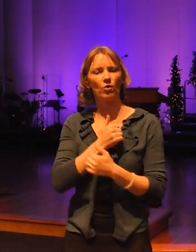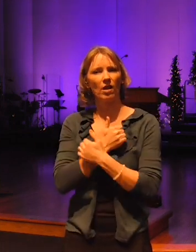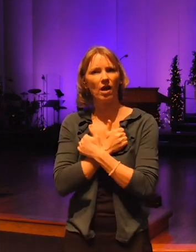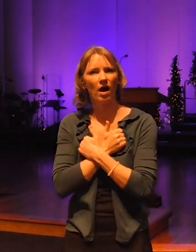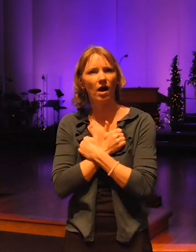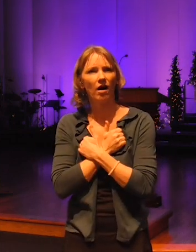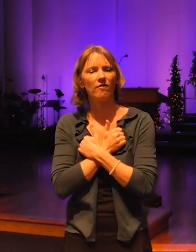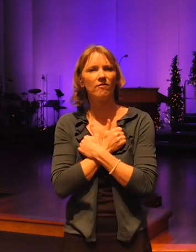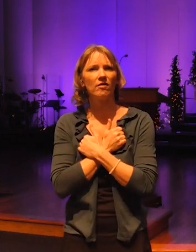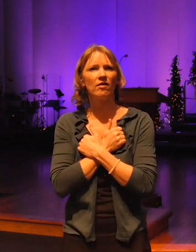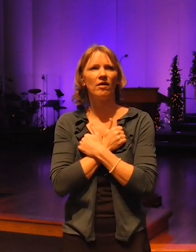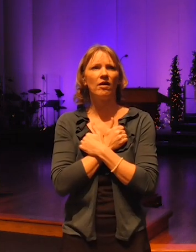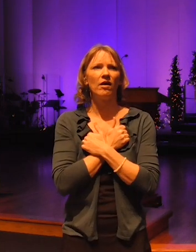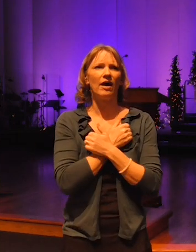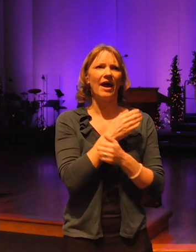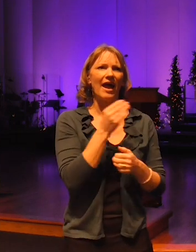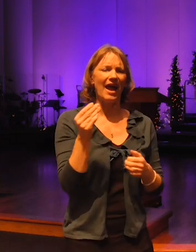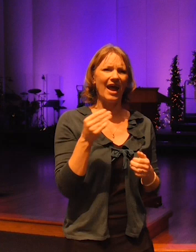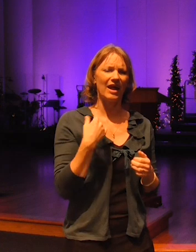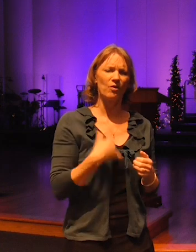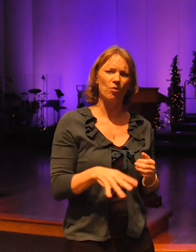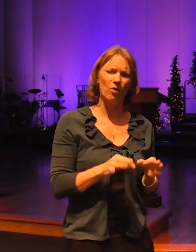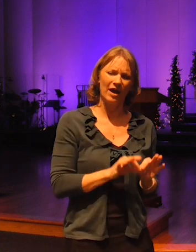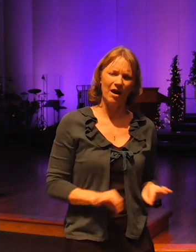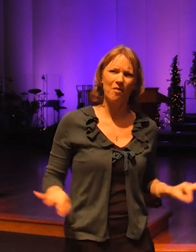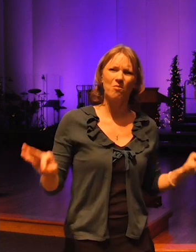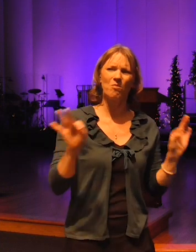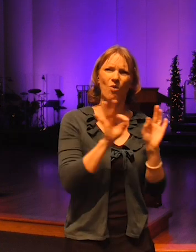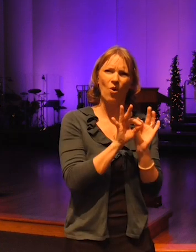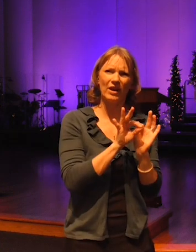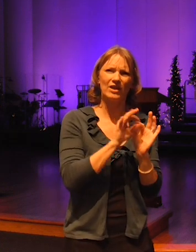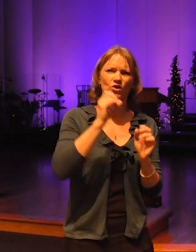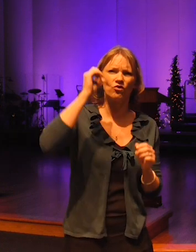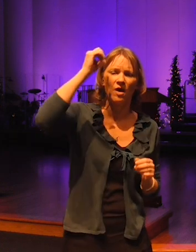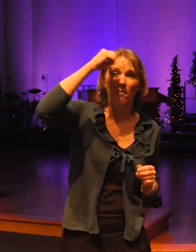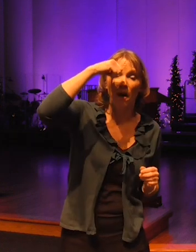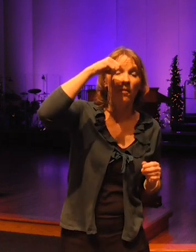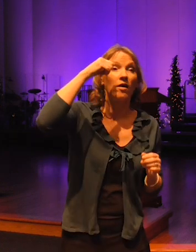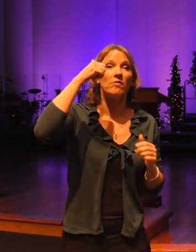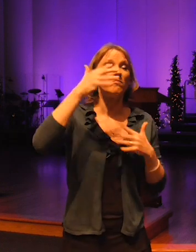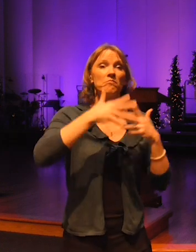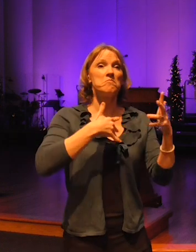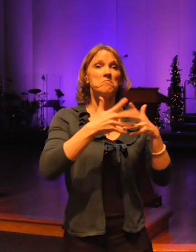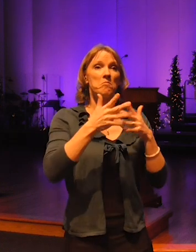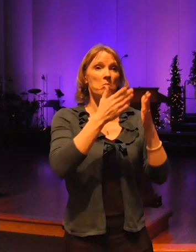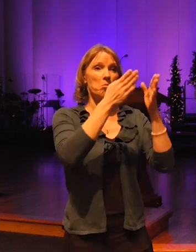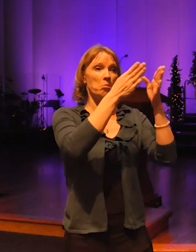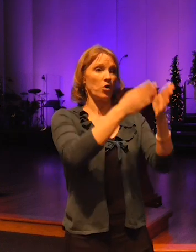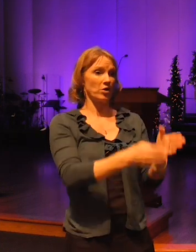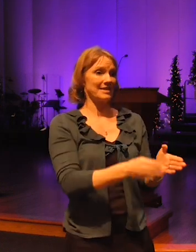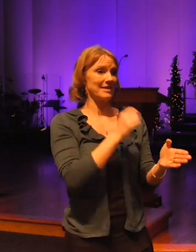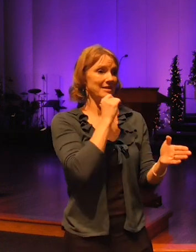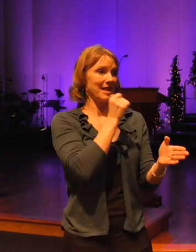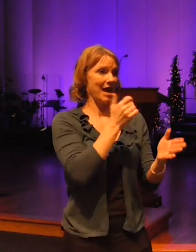es recordar que, aunque nuestro ser querido ya no expresa a través de su cuerpo